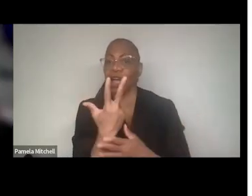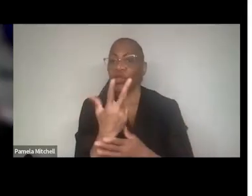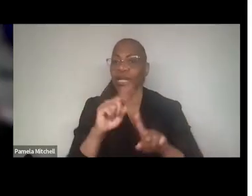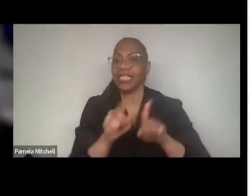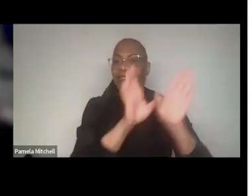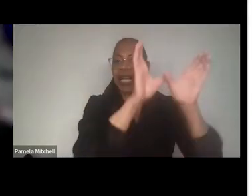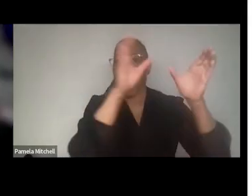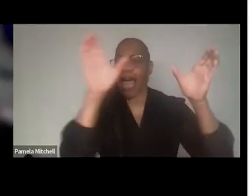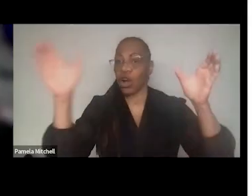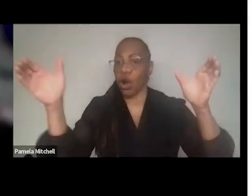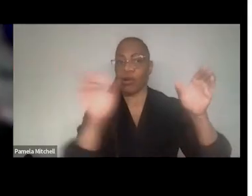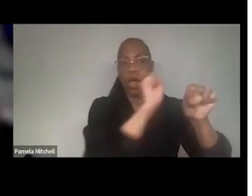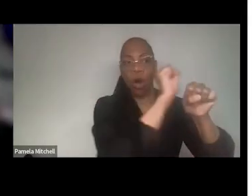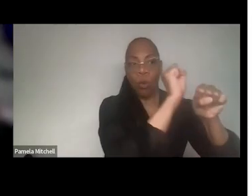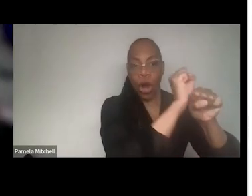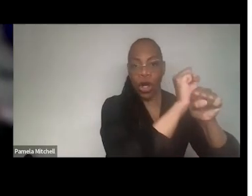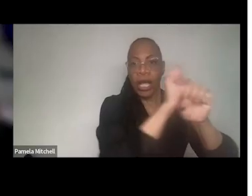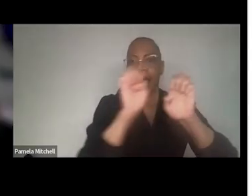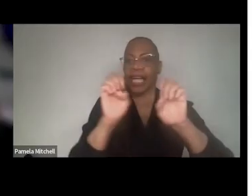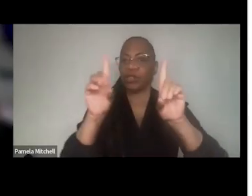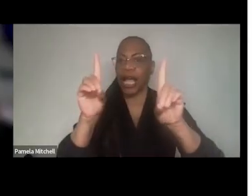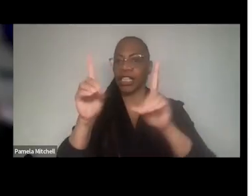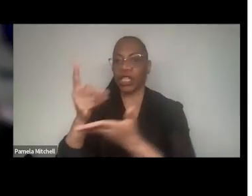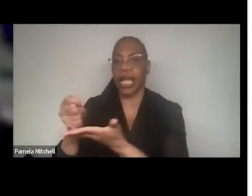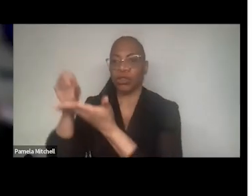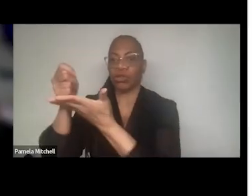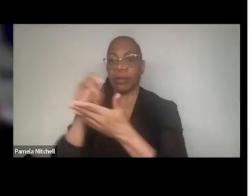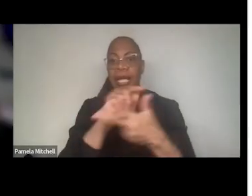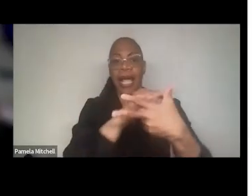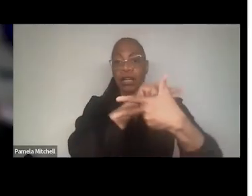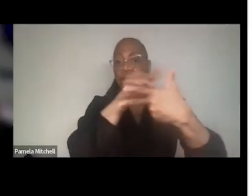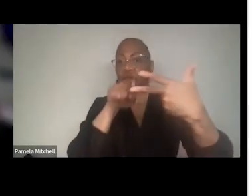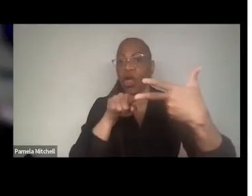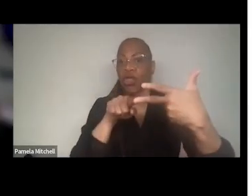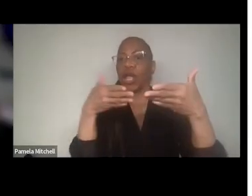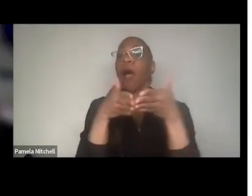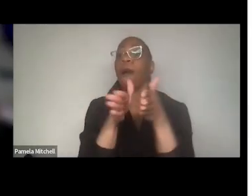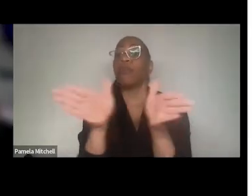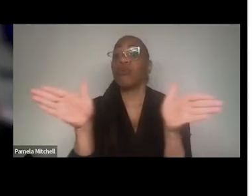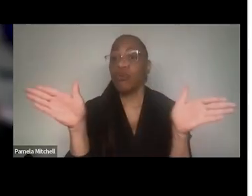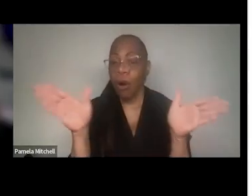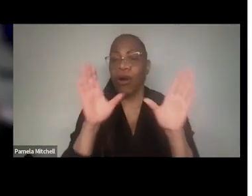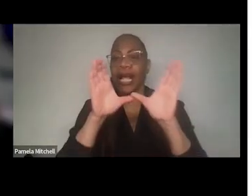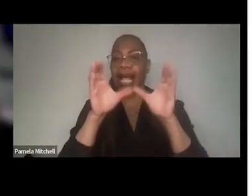trabajo, educación y tratamiento. Esas son tres categorías amplias en las que trato de obtener cartas de opinión.